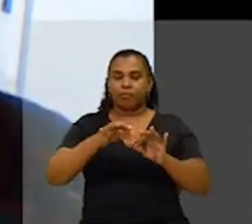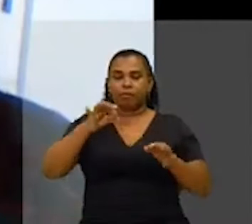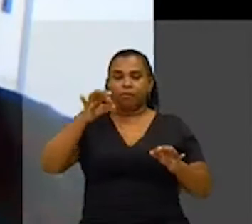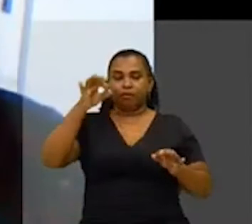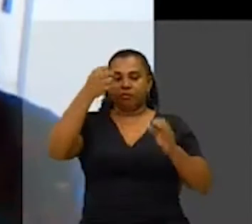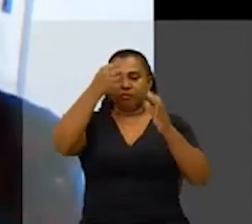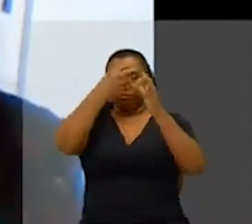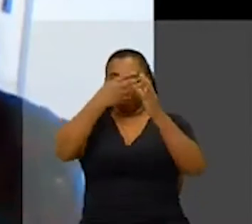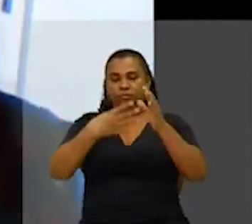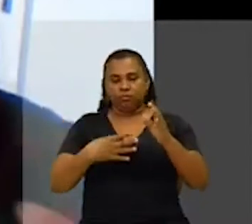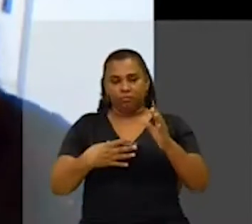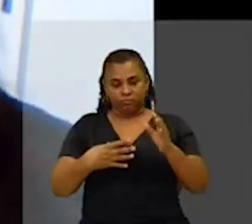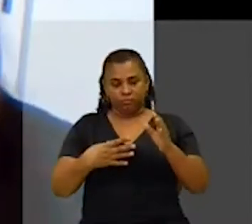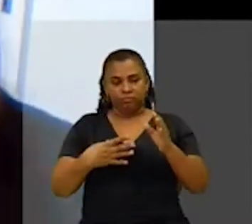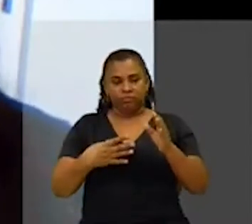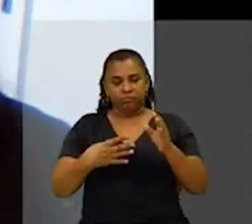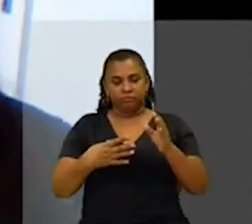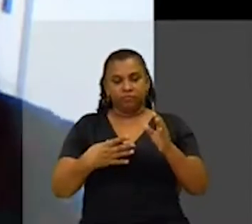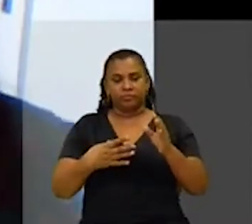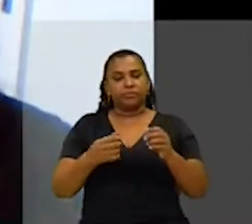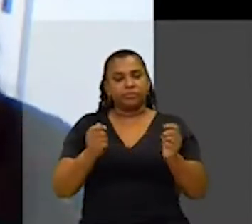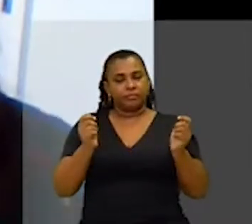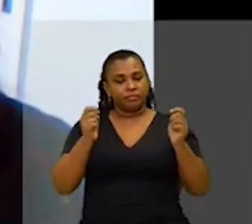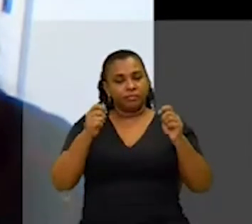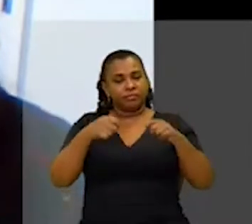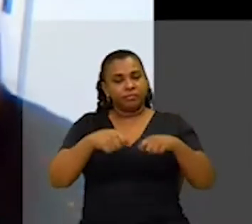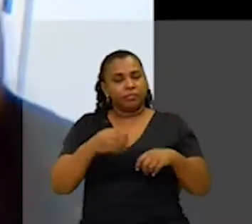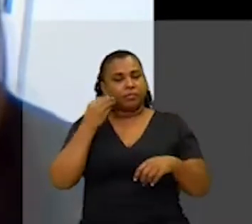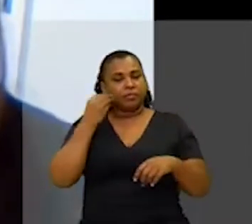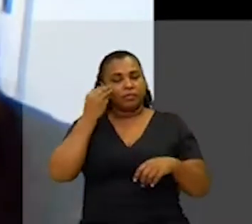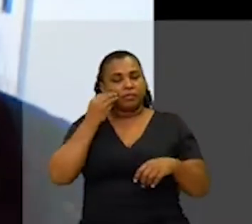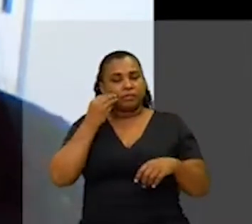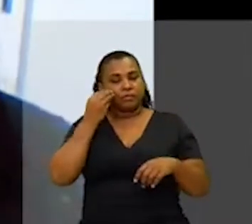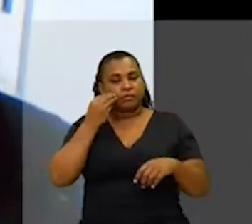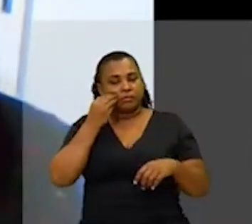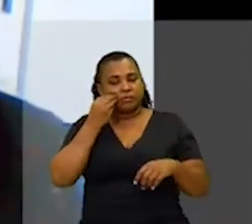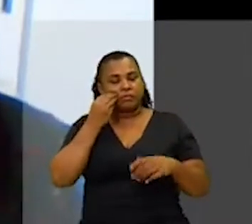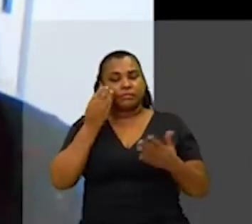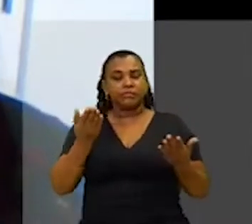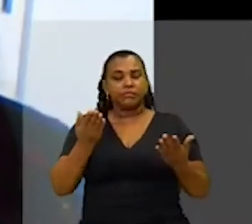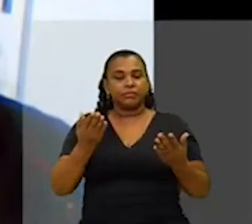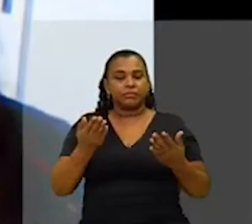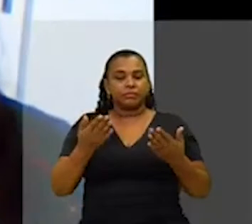a pena Alternativa de impugnação da candidatura em cima da nossa cara pelo Ministério Público